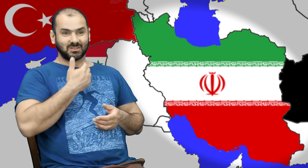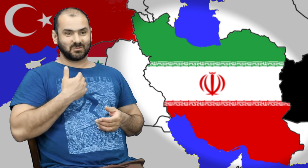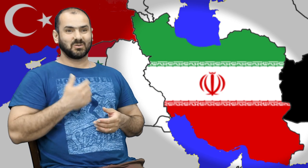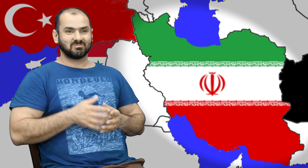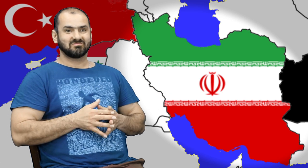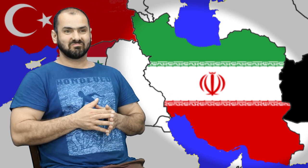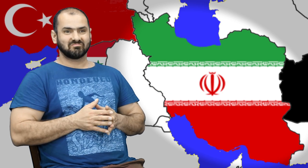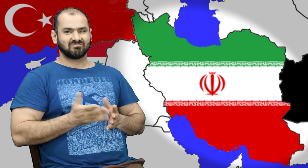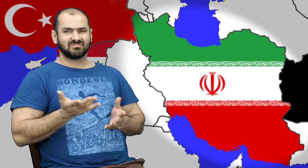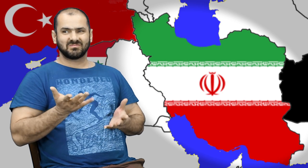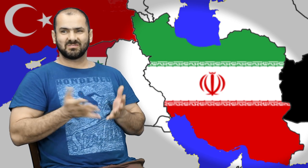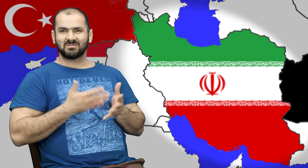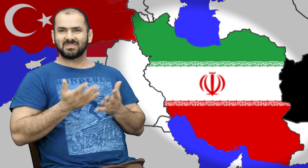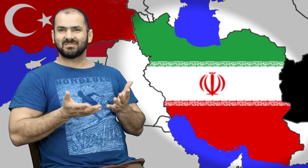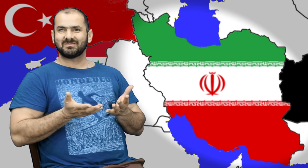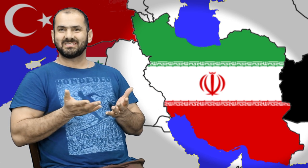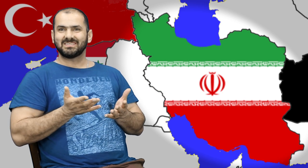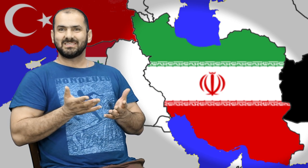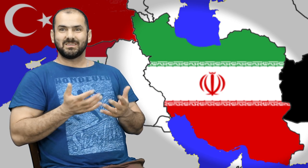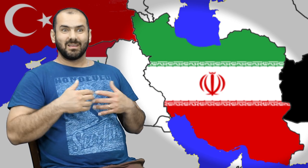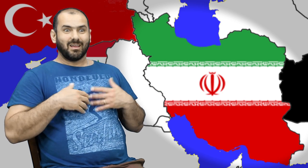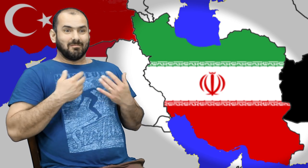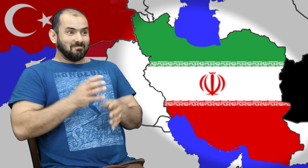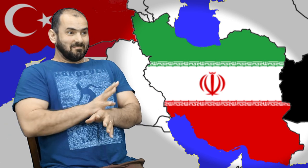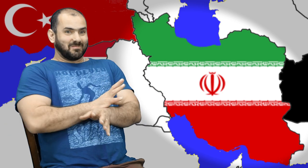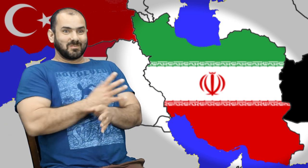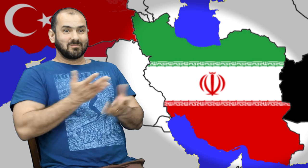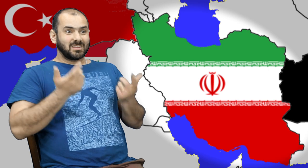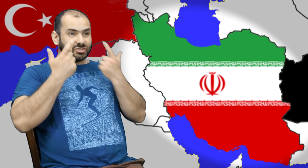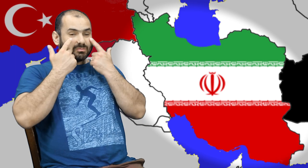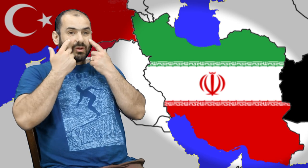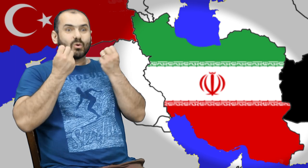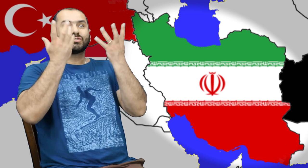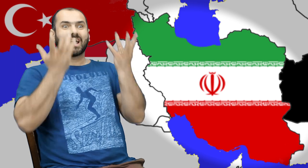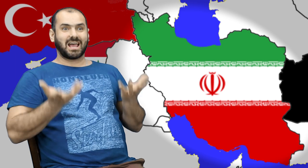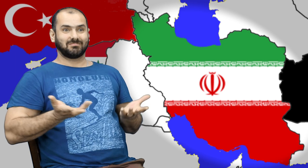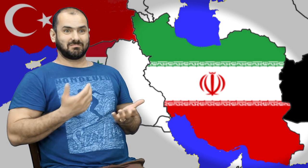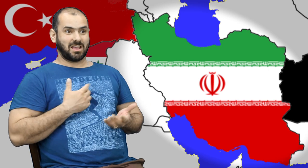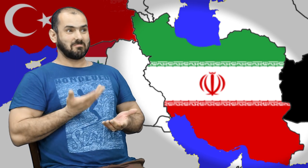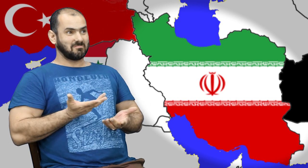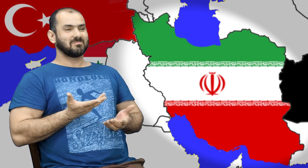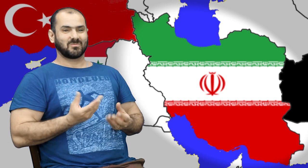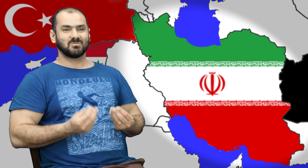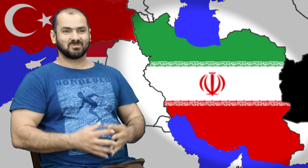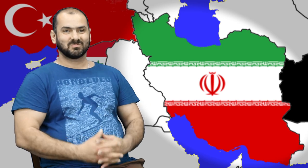Es ist gut hier zu sein. Es ist einfach stark emotional für mich.